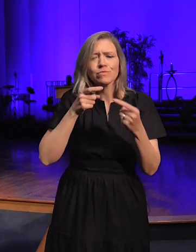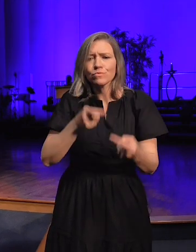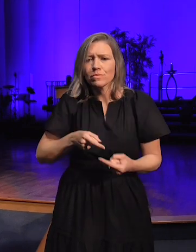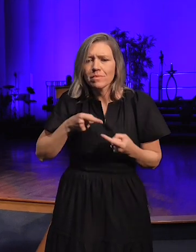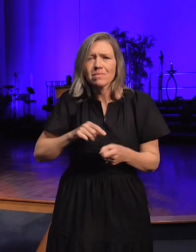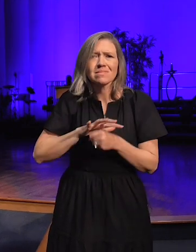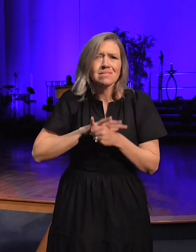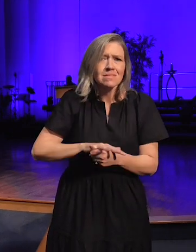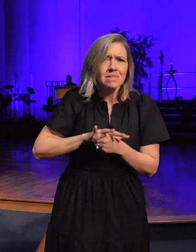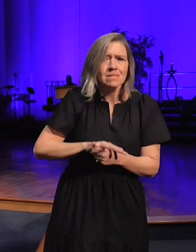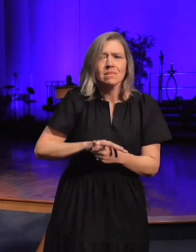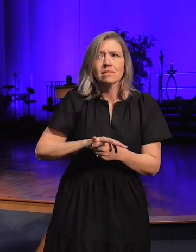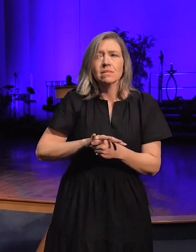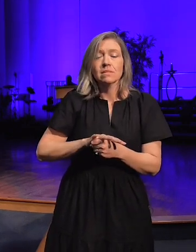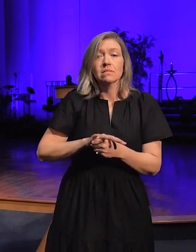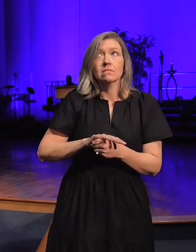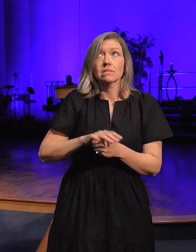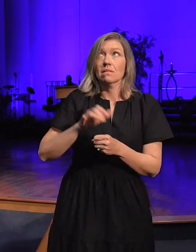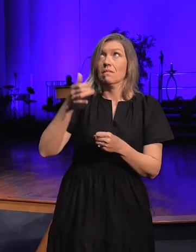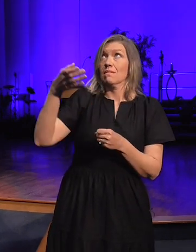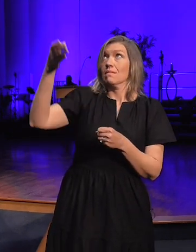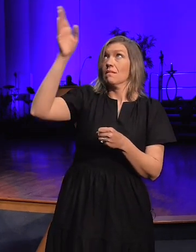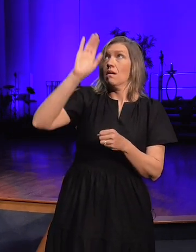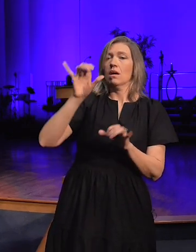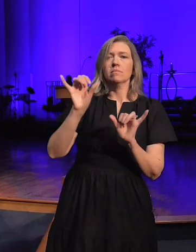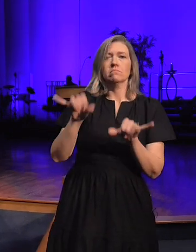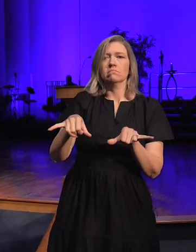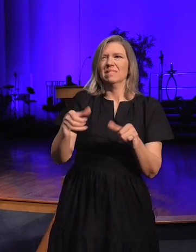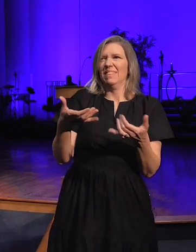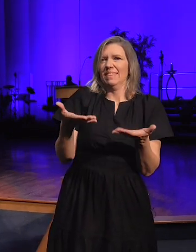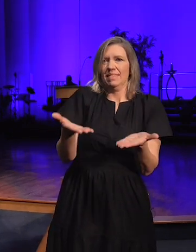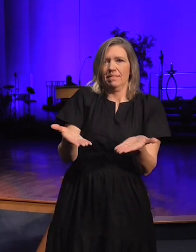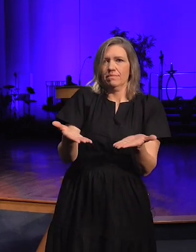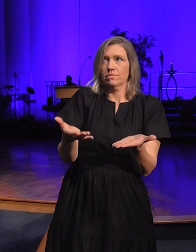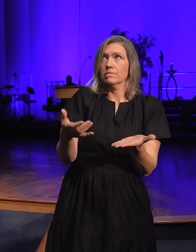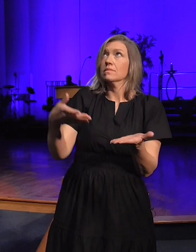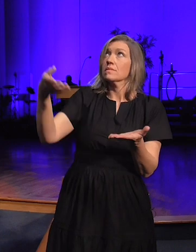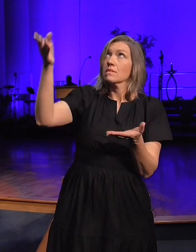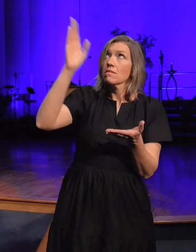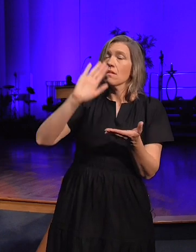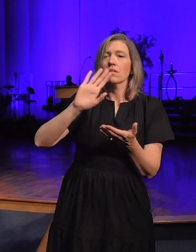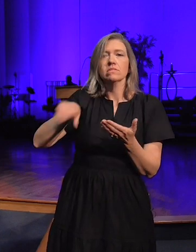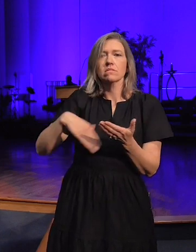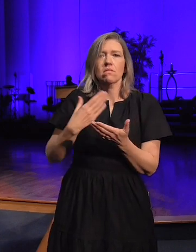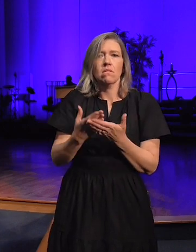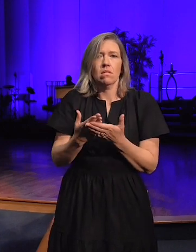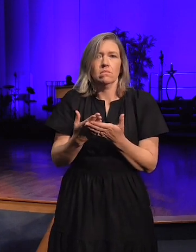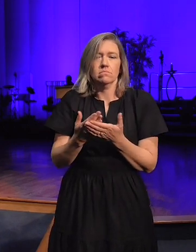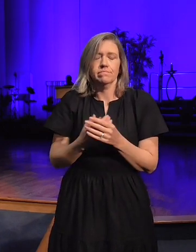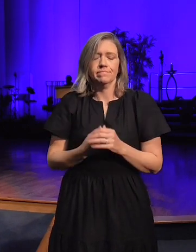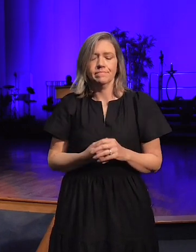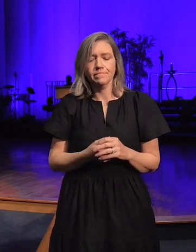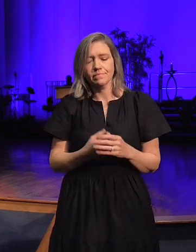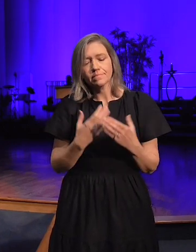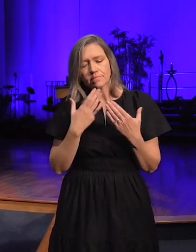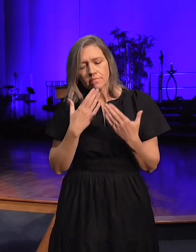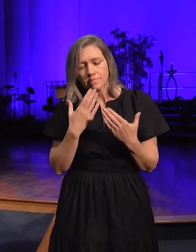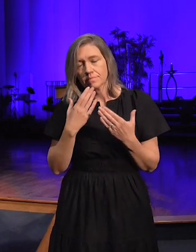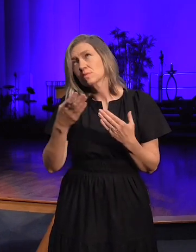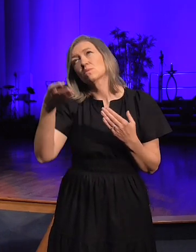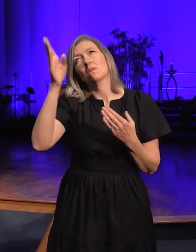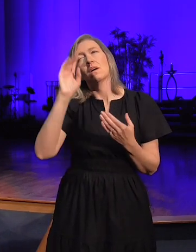, Dios está ahí y Dios es todo, gracias, gracias Dios por eso y gracias